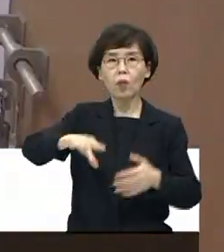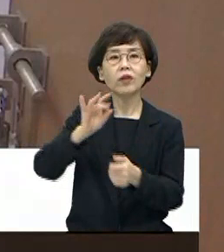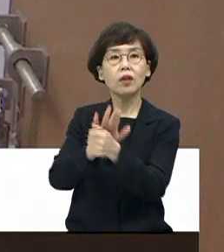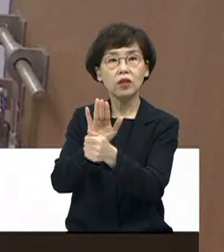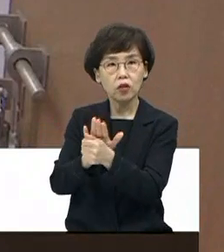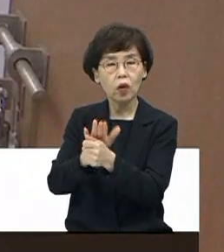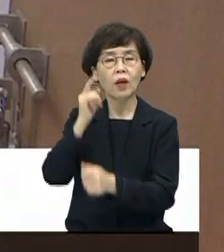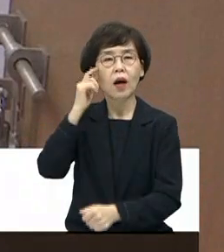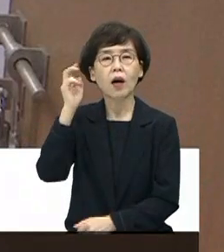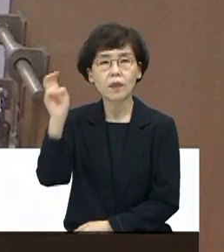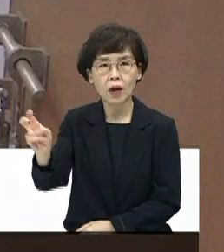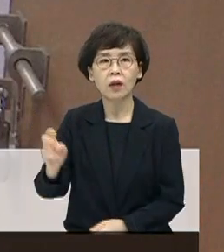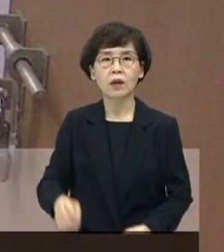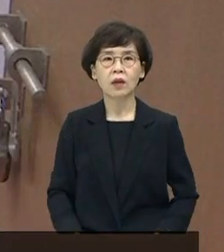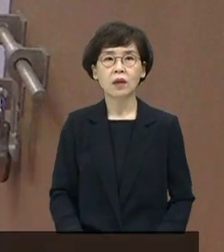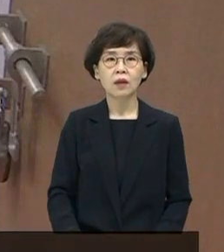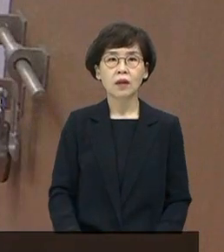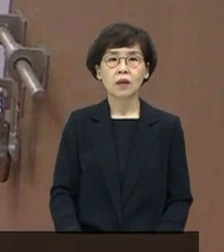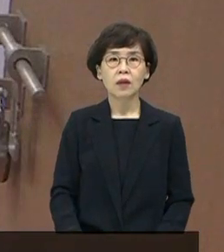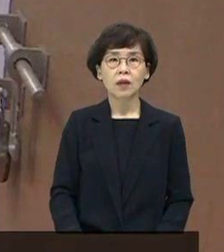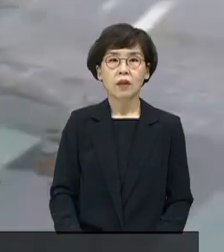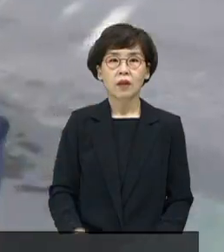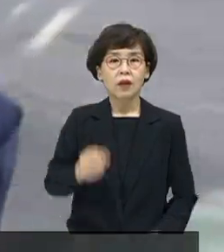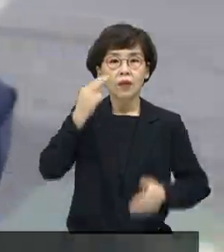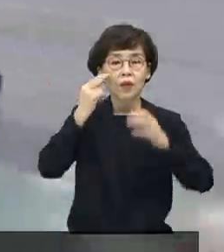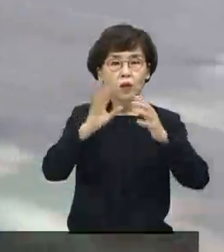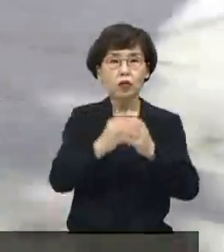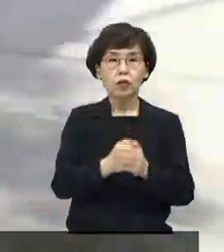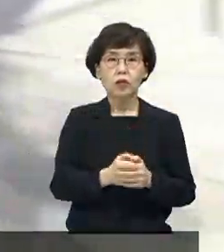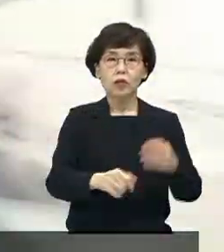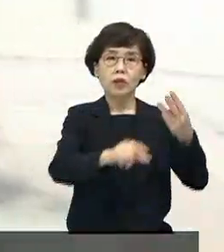될 거라는 관측이 나오고 있습니다. 미국은 지난달 멕시코와 캐나다에